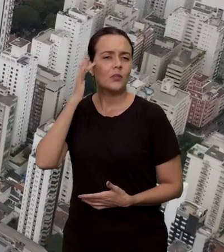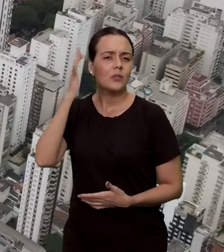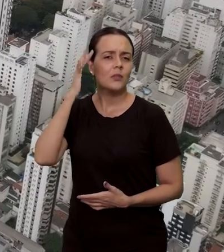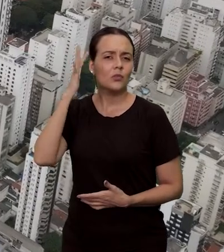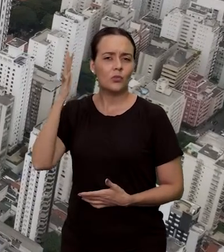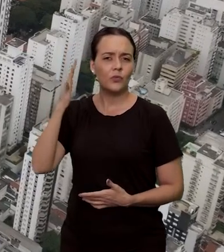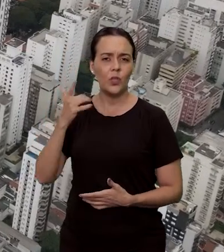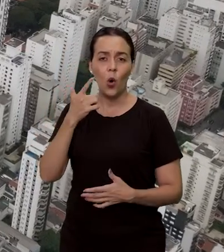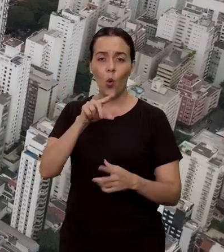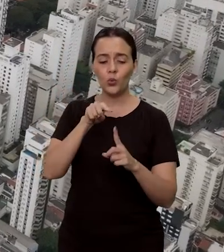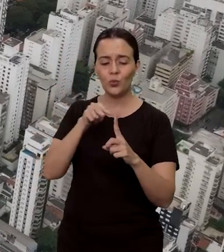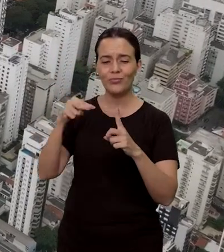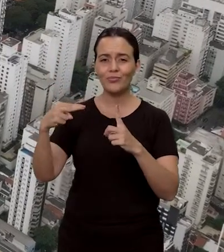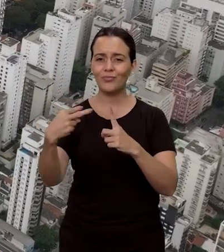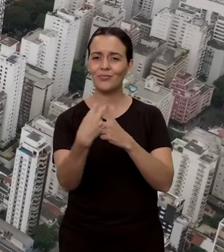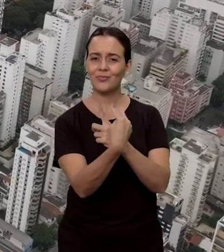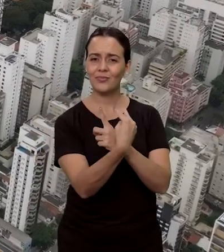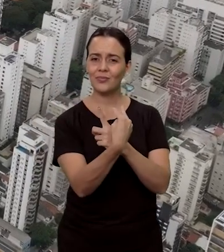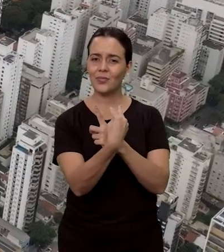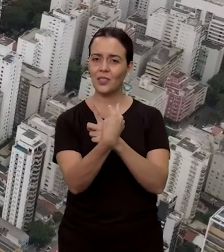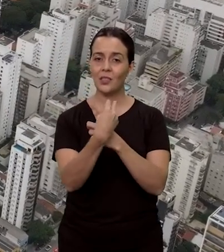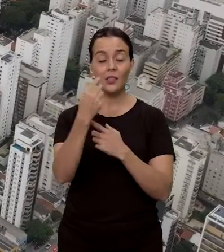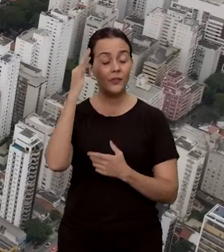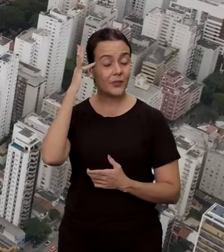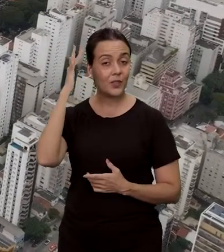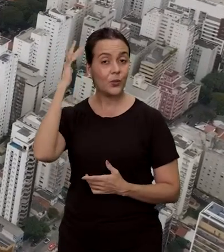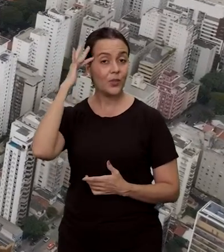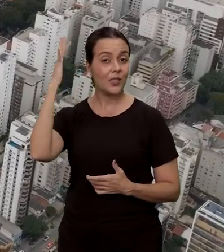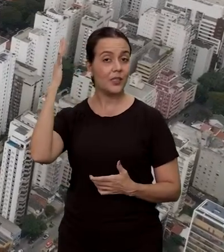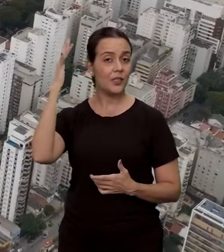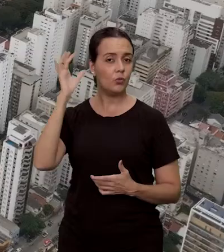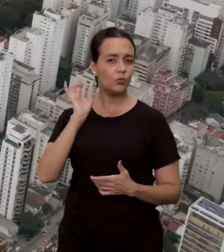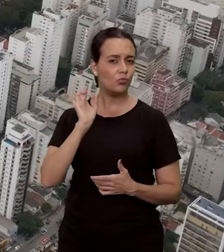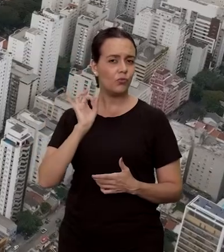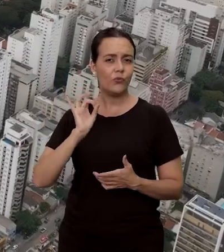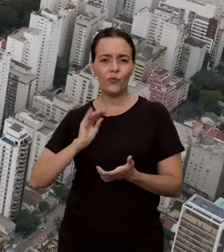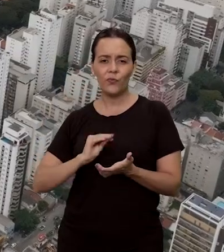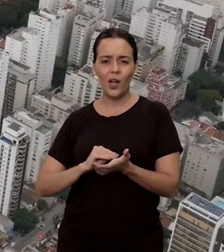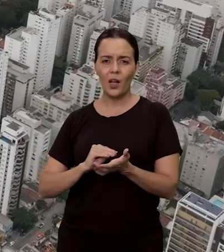de outras perspectivas, teorias que não sejam pautadas